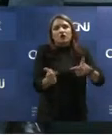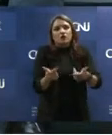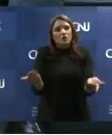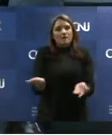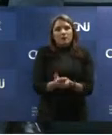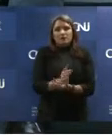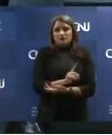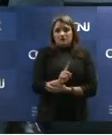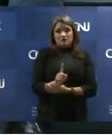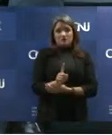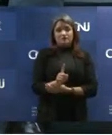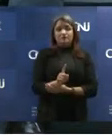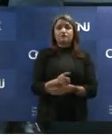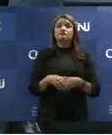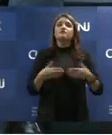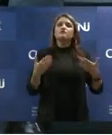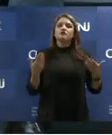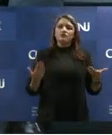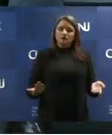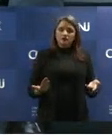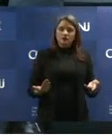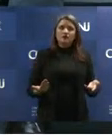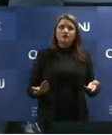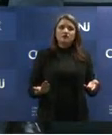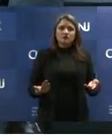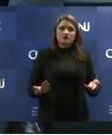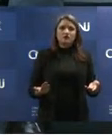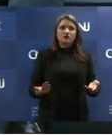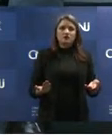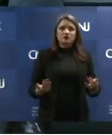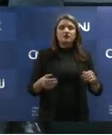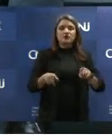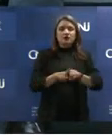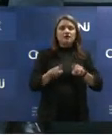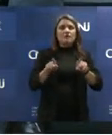e voltando à liberdade, provisória dada pela magistrada.